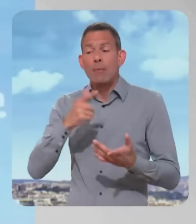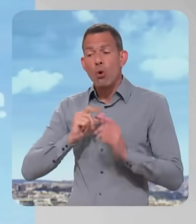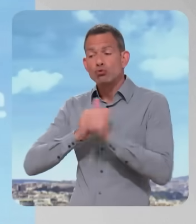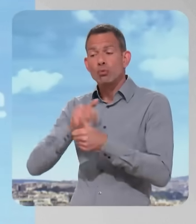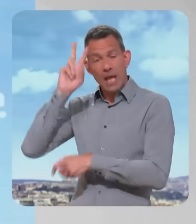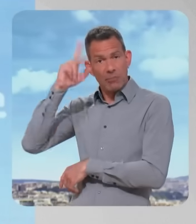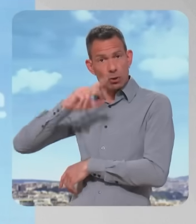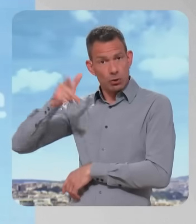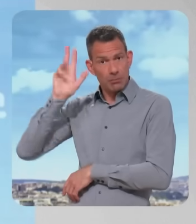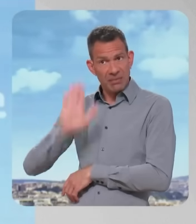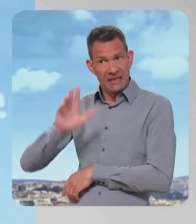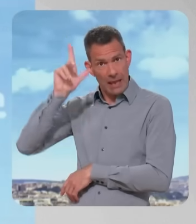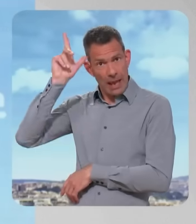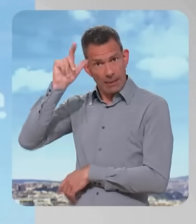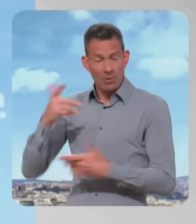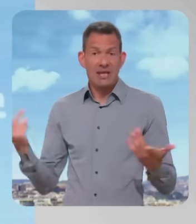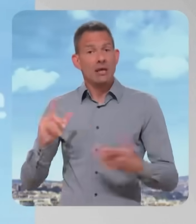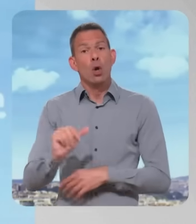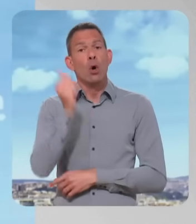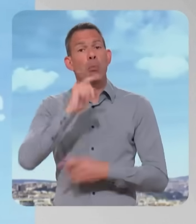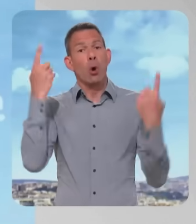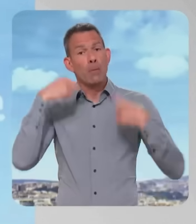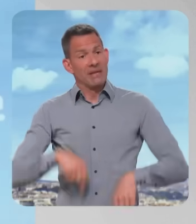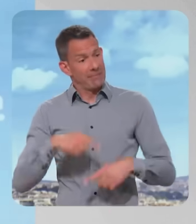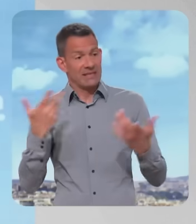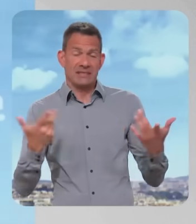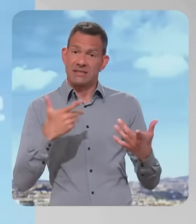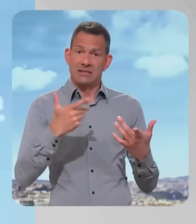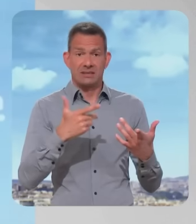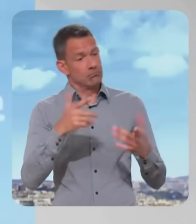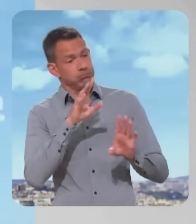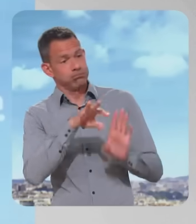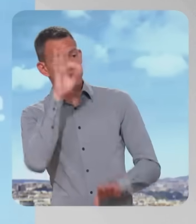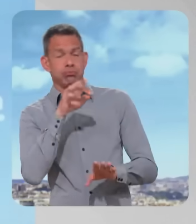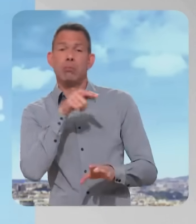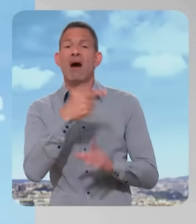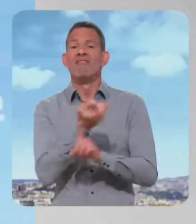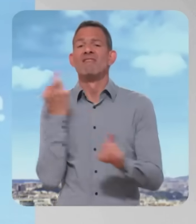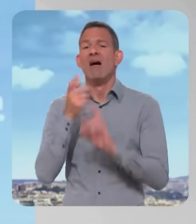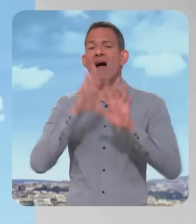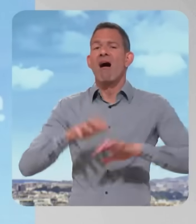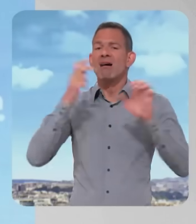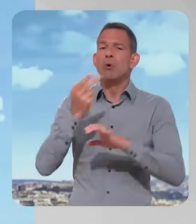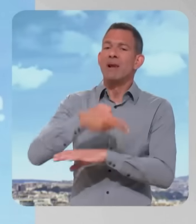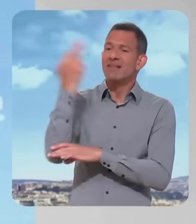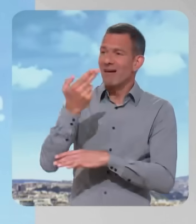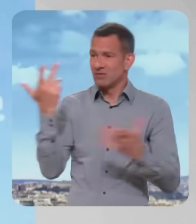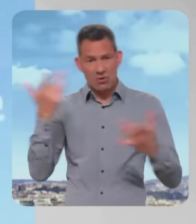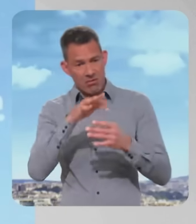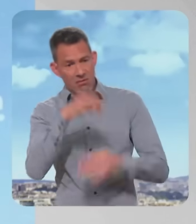C'est la 1re formation politique à l'Assemblée nationale qui doit gouverner. Le président de la République a le devoir d'inviter à Matignon